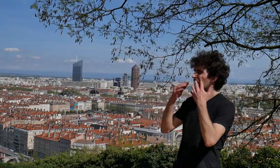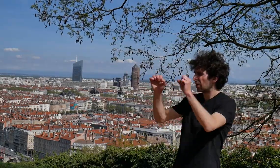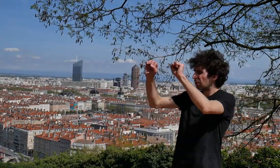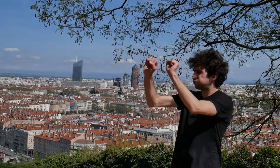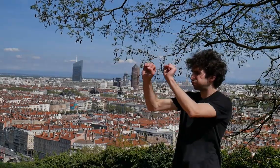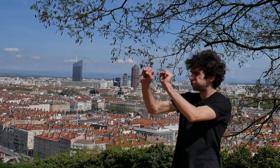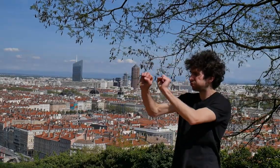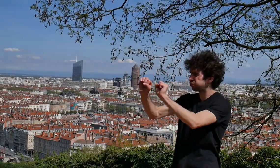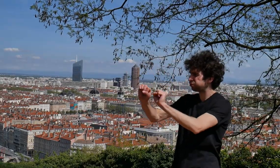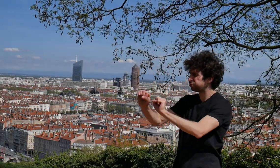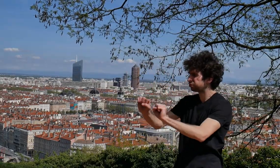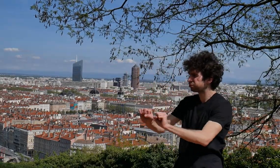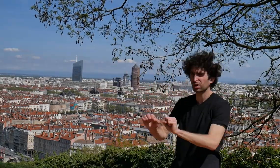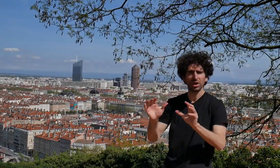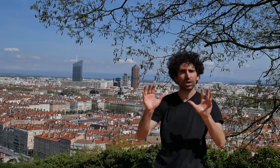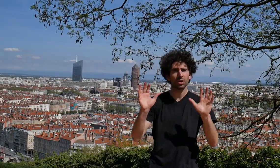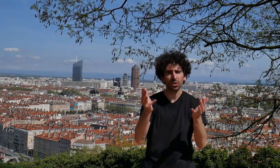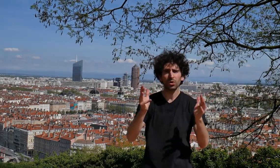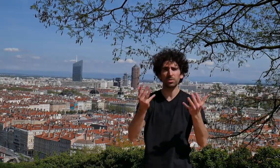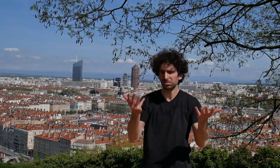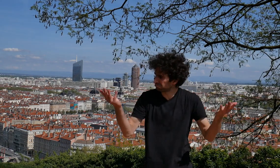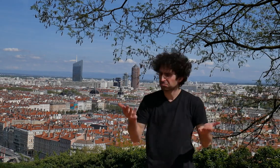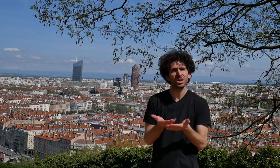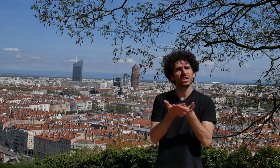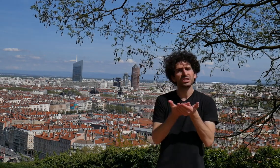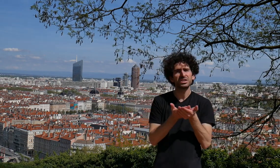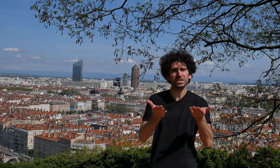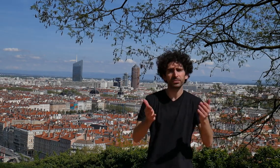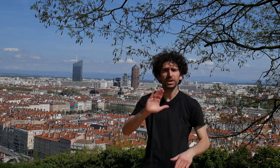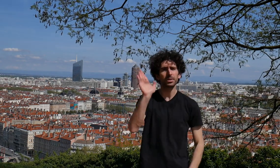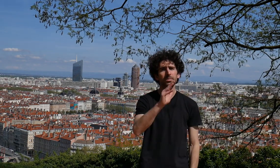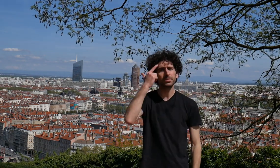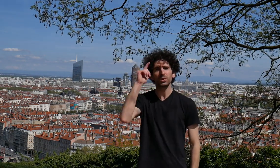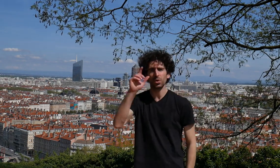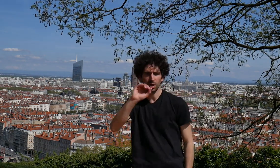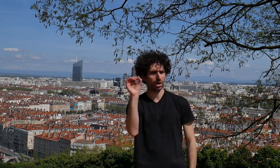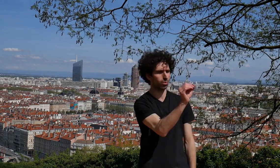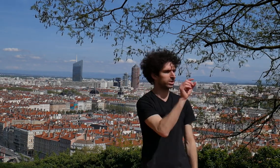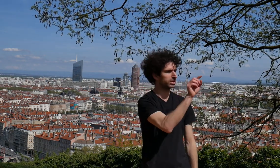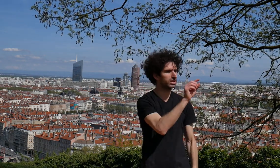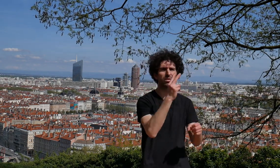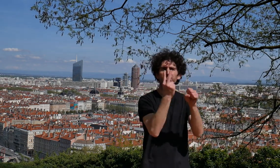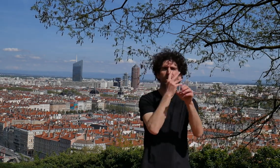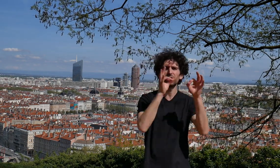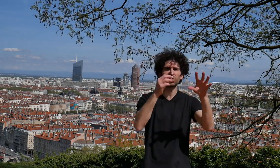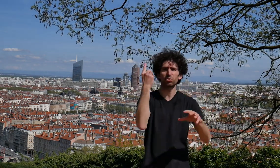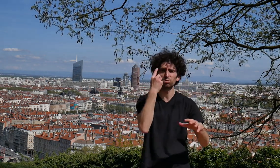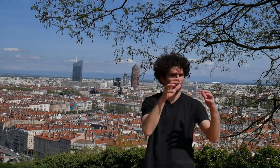Comment nettoyer l'air ? Simple. A Lyon, le mauvais temps vient toujours de l'ouest.